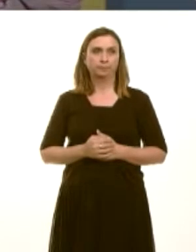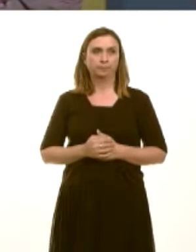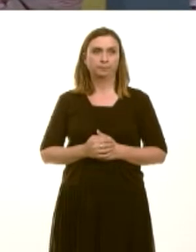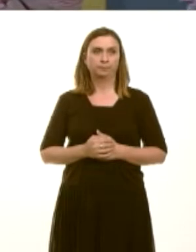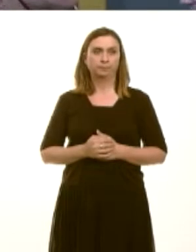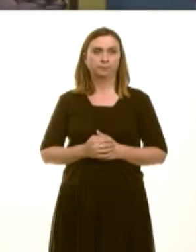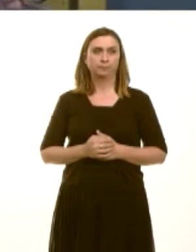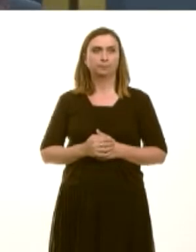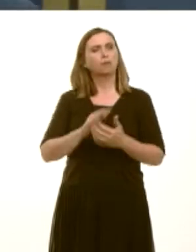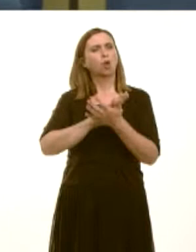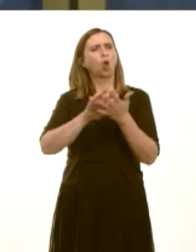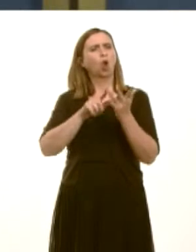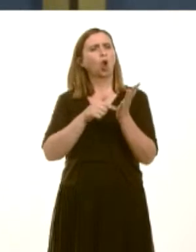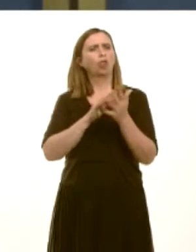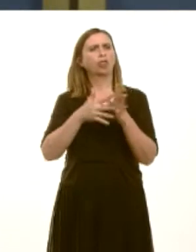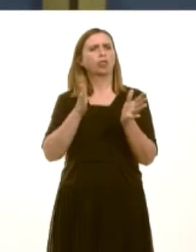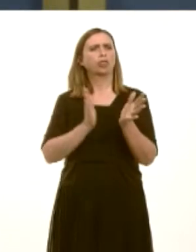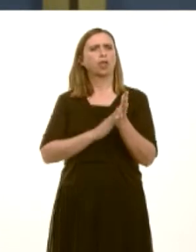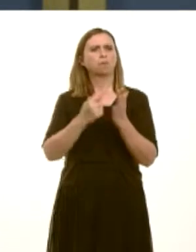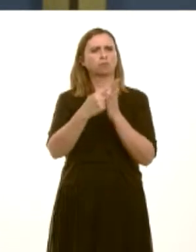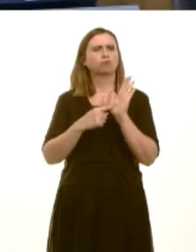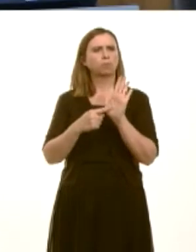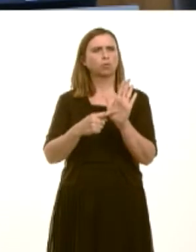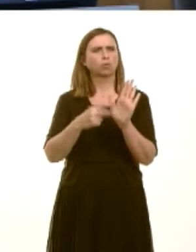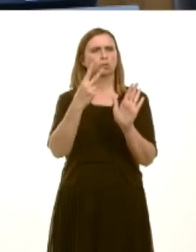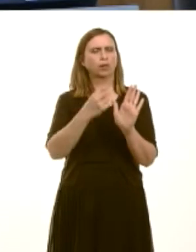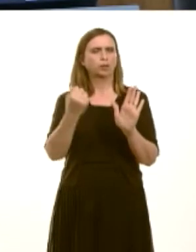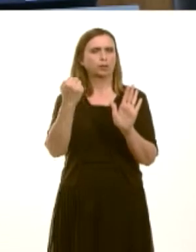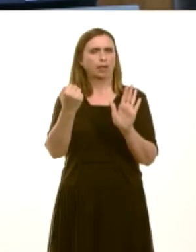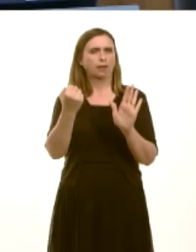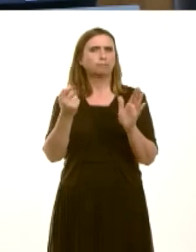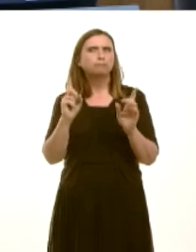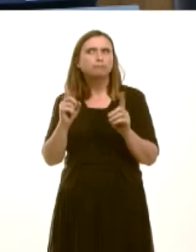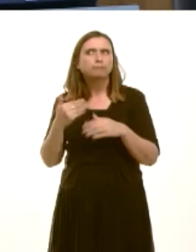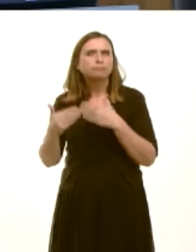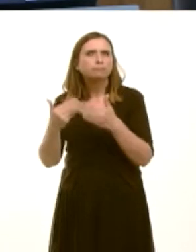Carwyn Jones: Roedd y Trysorlys i fod i wneud hwn; fe ddywedon nhw y bydden nhwín ei wneud